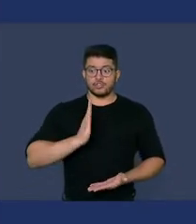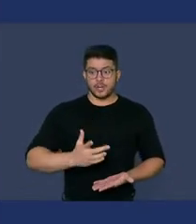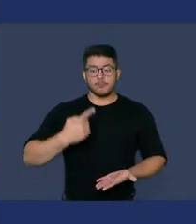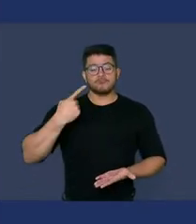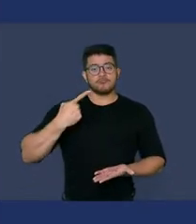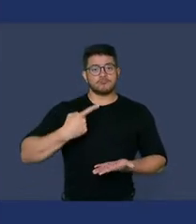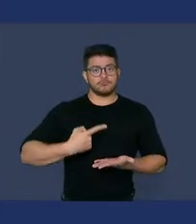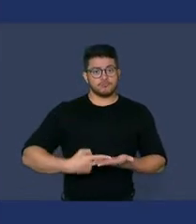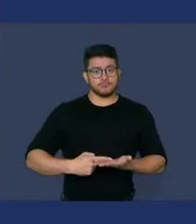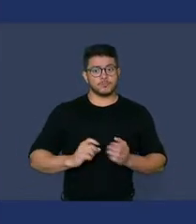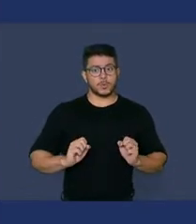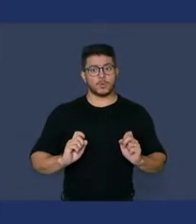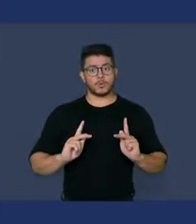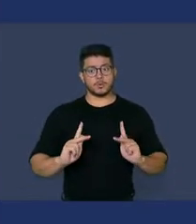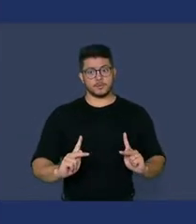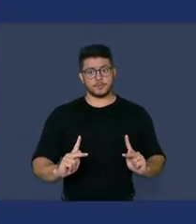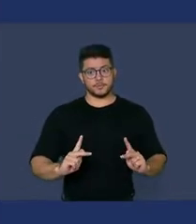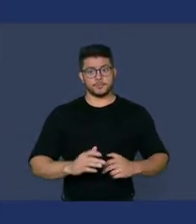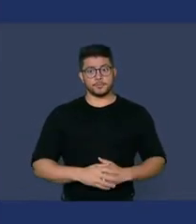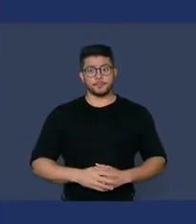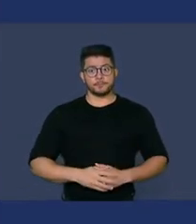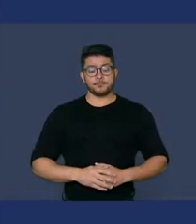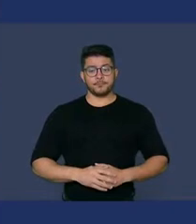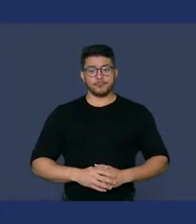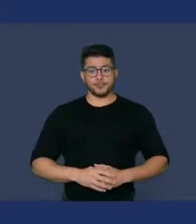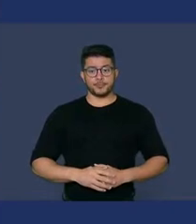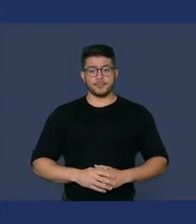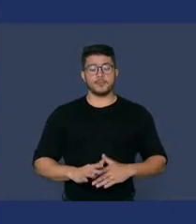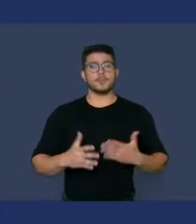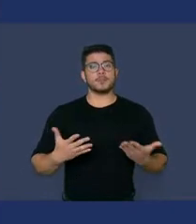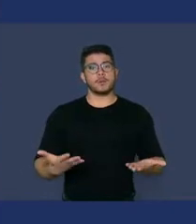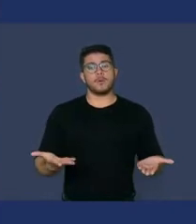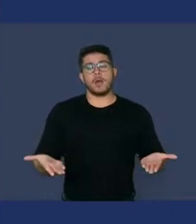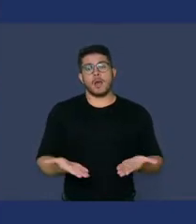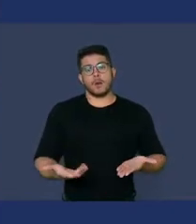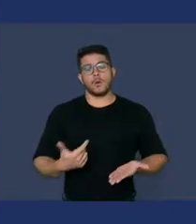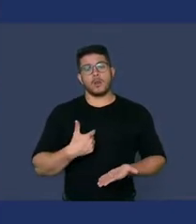RESPEITO, MAS HOUVE CONSENSO, A MINHA SEGURANÇA É COMPROMETIDA, MAS É MOMENTO